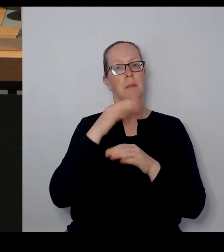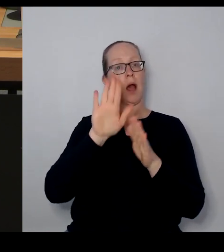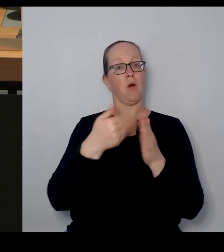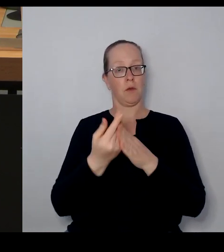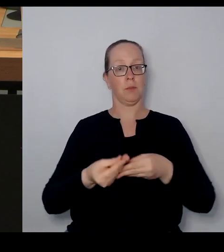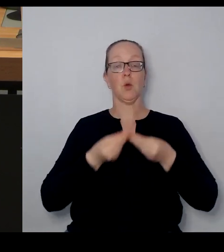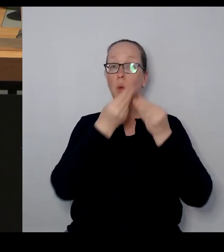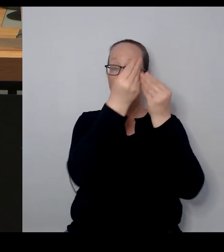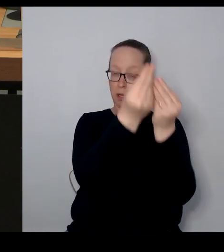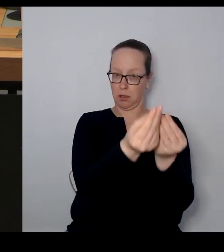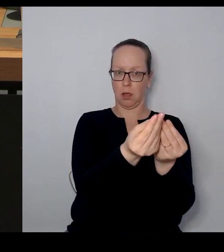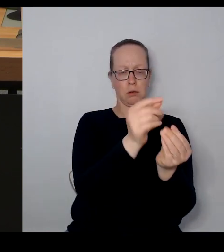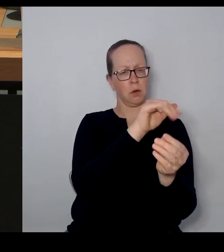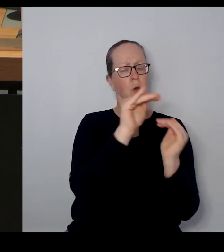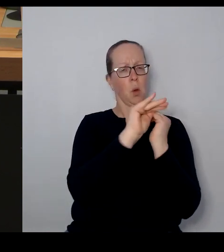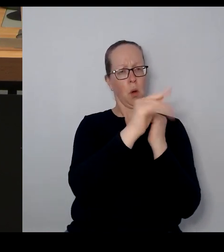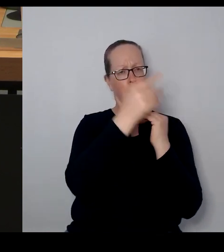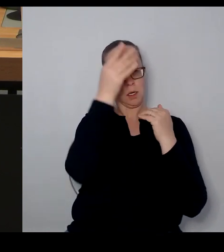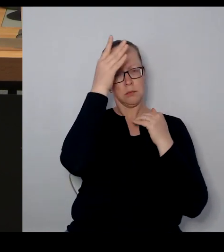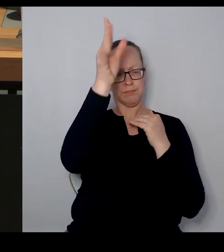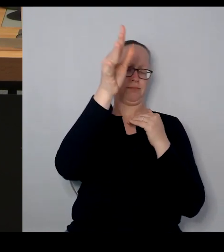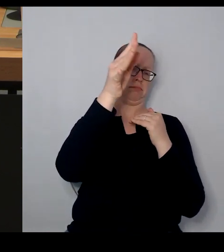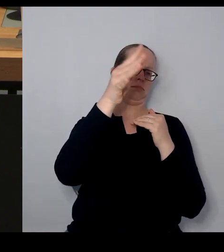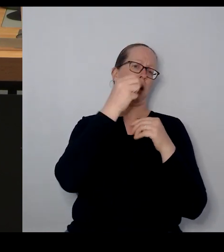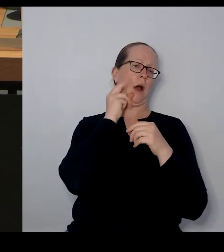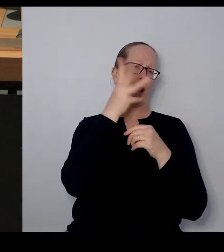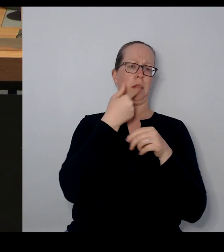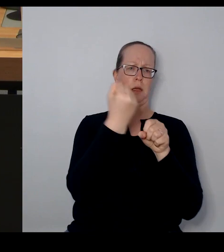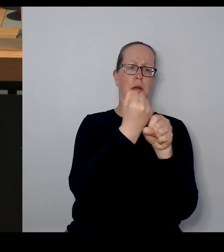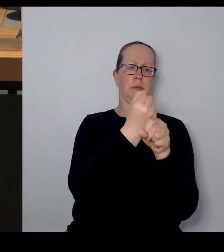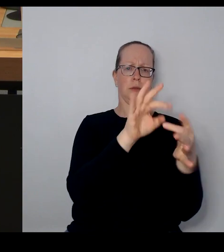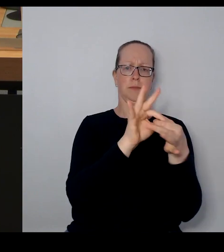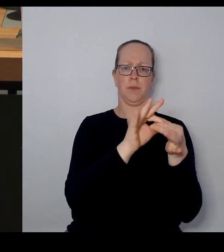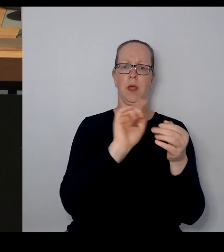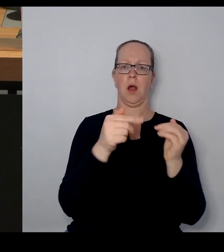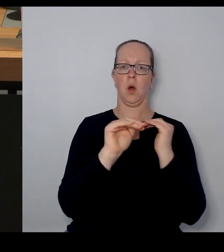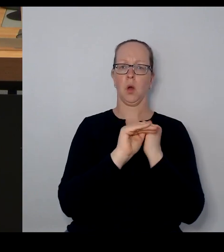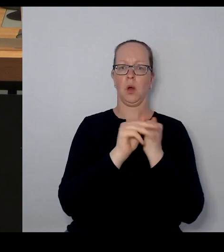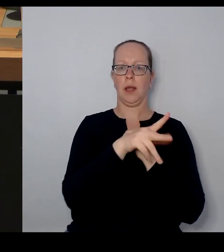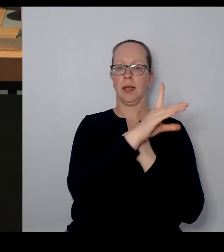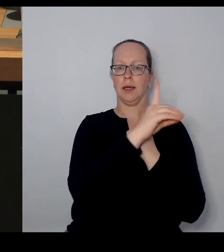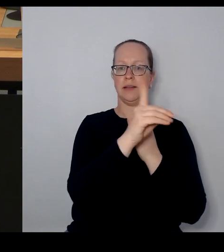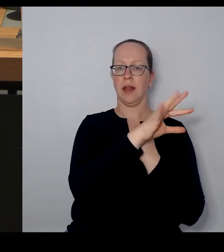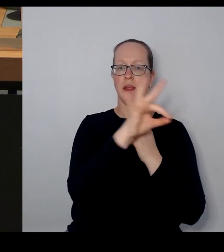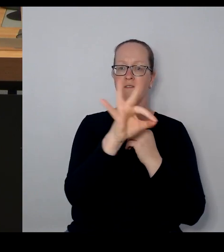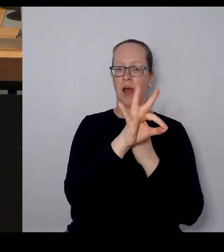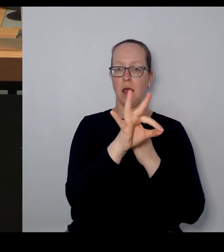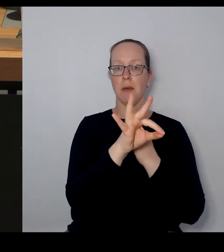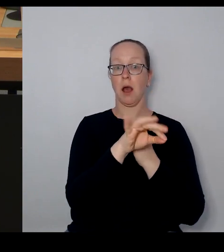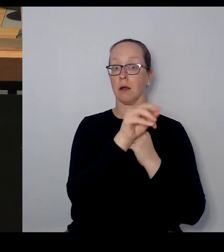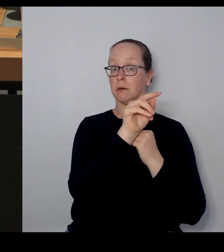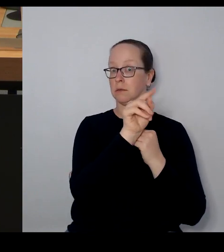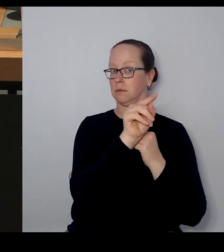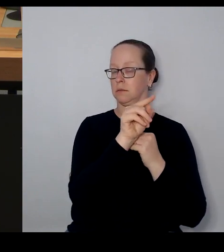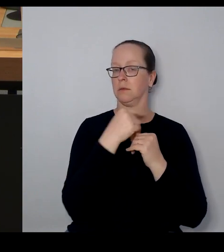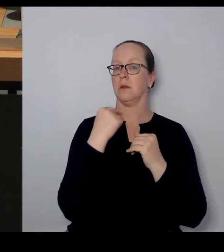Freymark beispielsweise, der bei mir da in unserer Fraktion ja sehr engagiert ist, werden sich diesen Themen, Themen auch wir gemeinsam